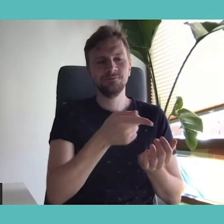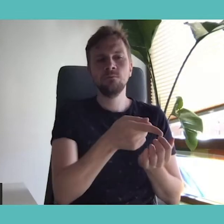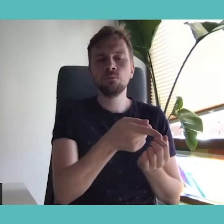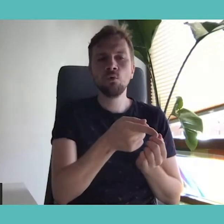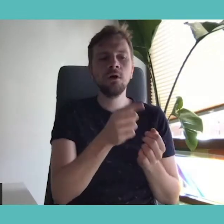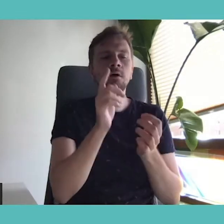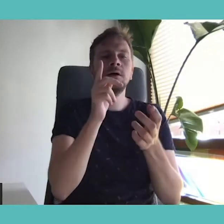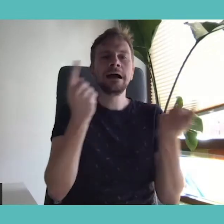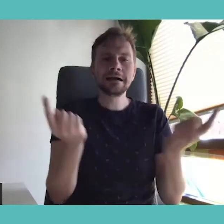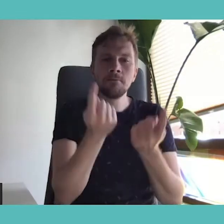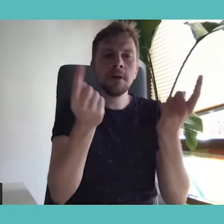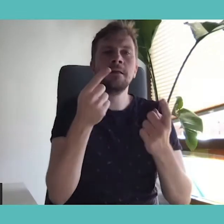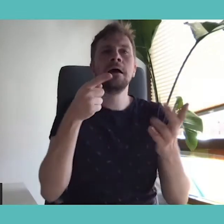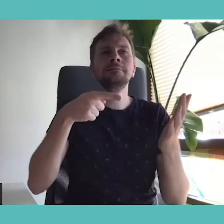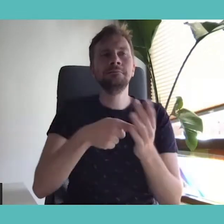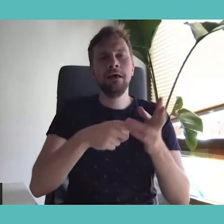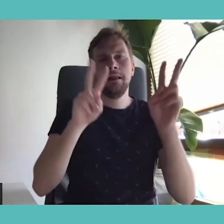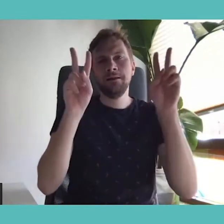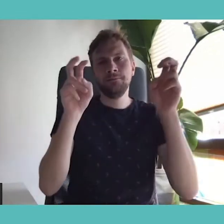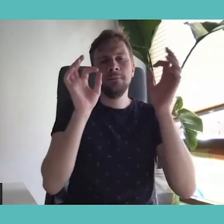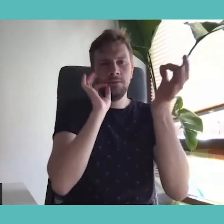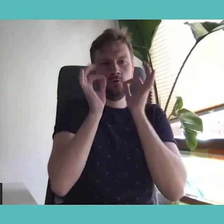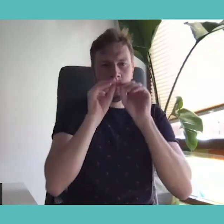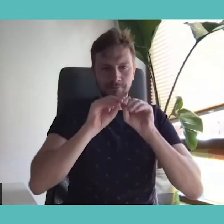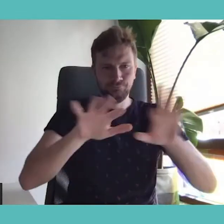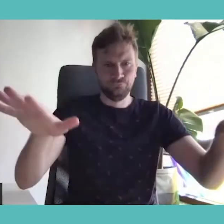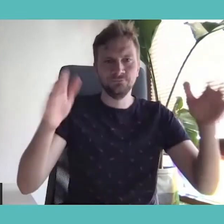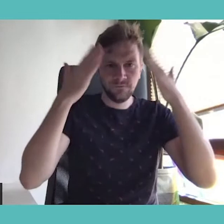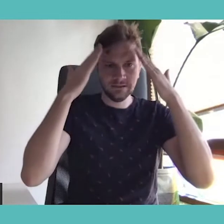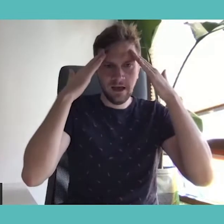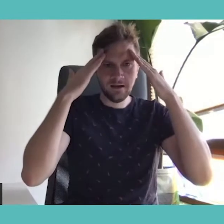Jest to kampania mająca na celu przekazywanie informacji, poszerzaniu świadomości